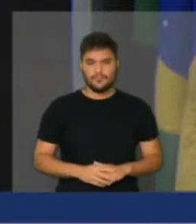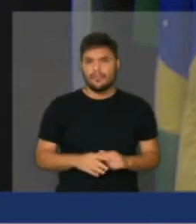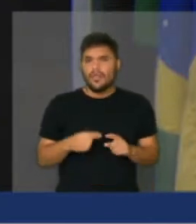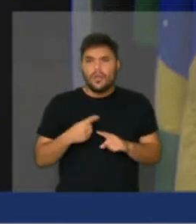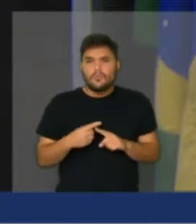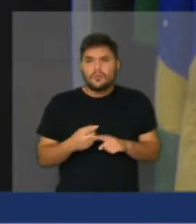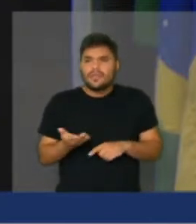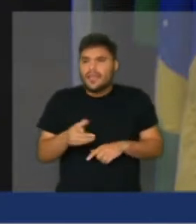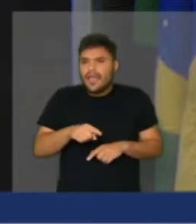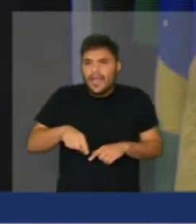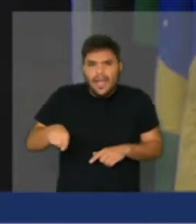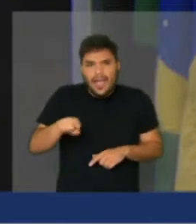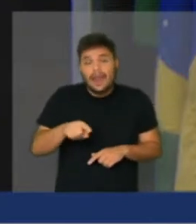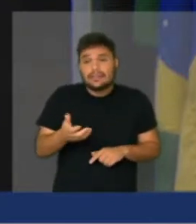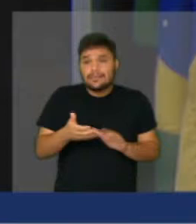AUMENTO DE PERCENTUAIS DE PARTICIPAÇÃO NOS MUNICÍPIOS